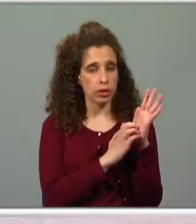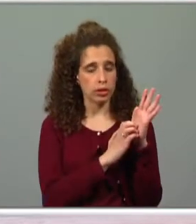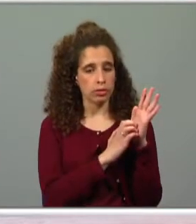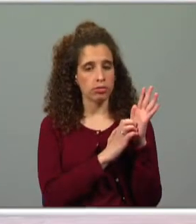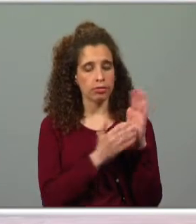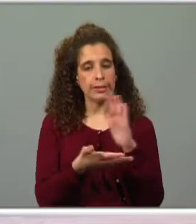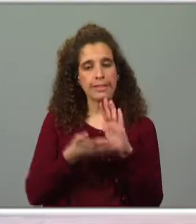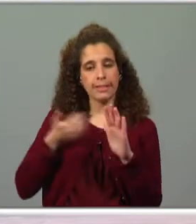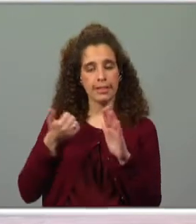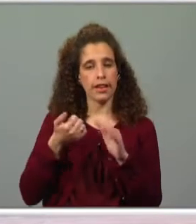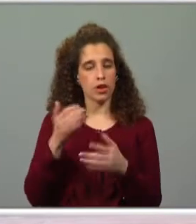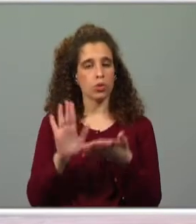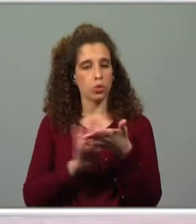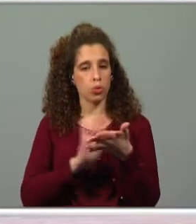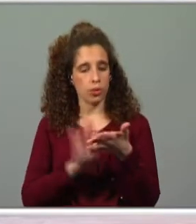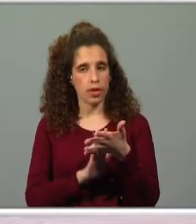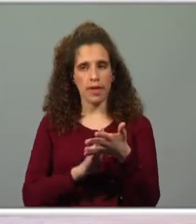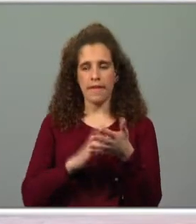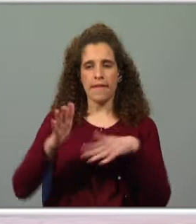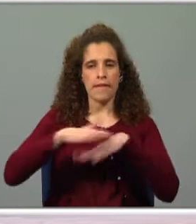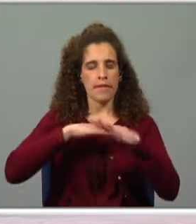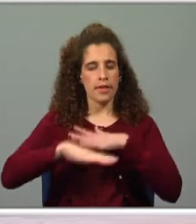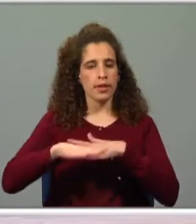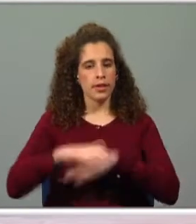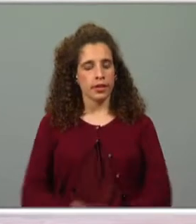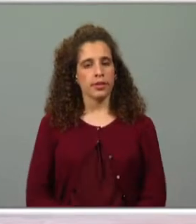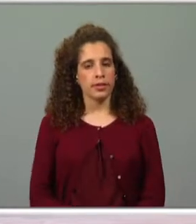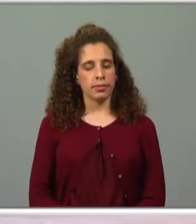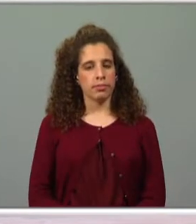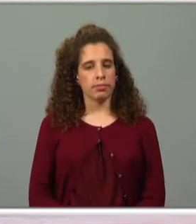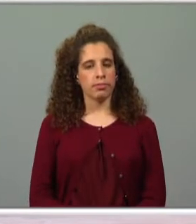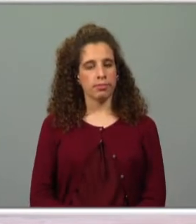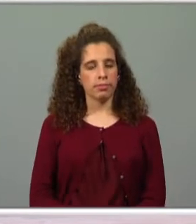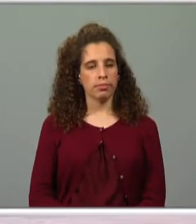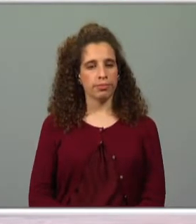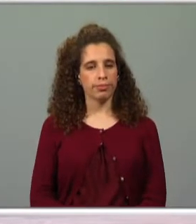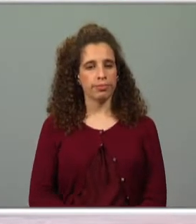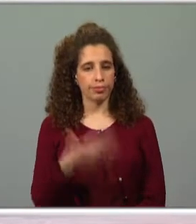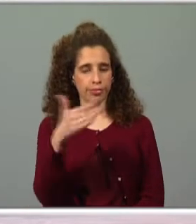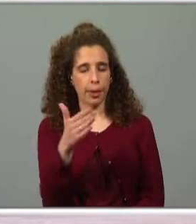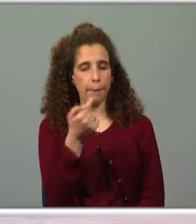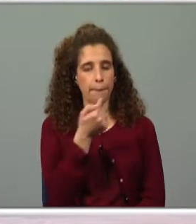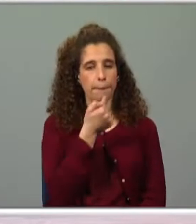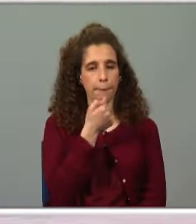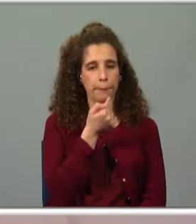que retirei da obra nós fizemos aqui a nossa que a nossa primeira compreensão e 我從我們在這裡所做的工作中得到的我們的，我們的第一個理解和